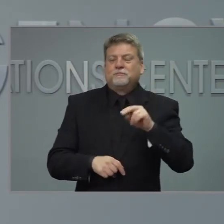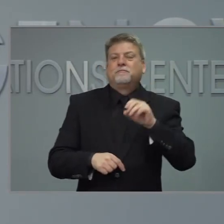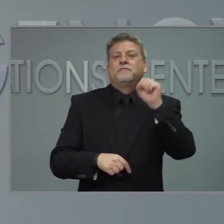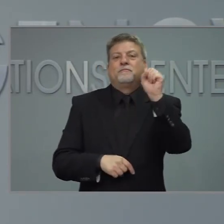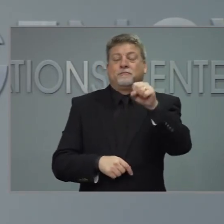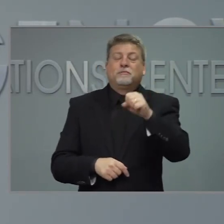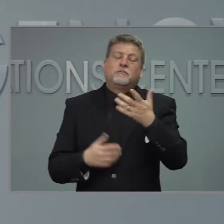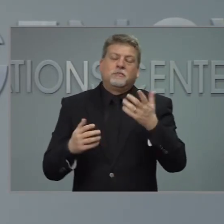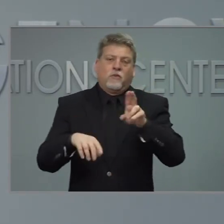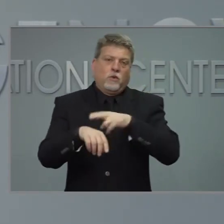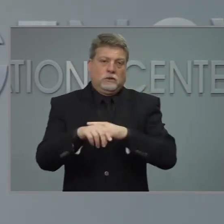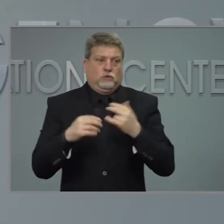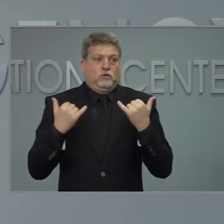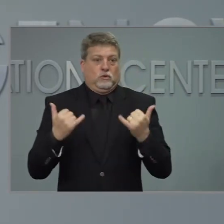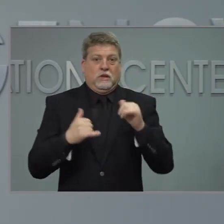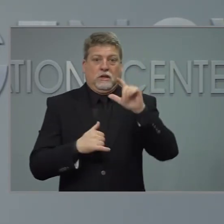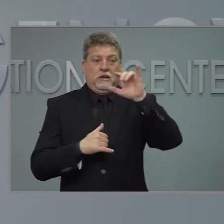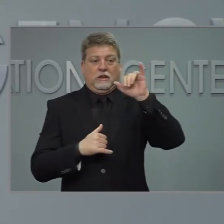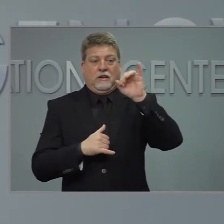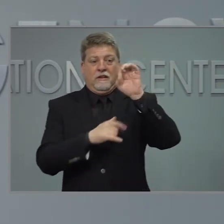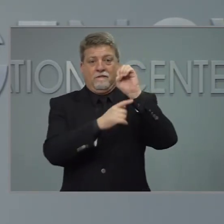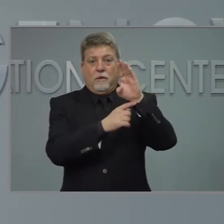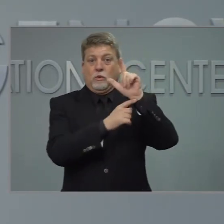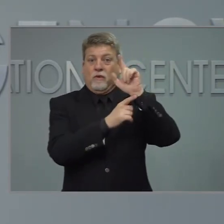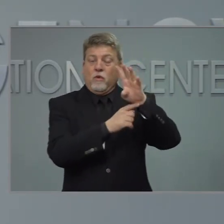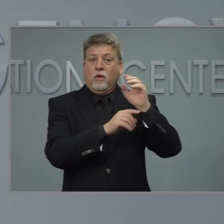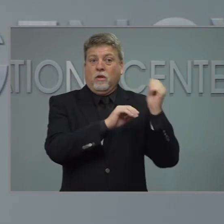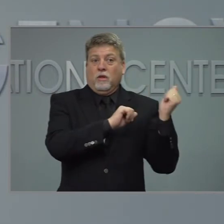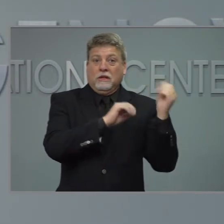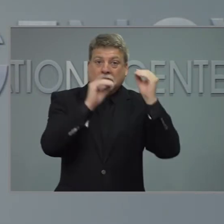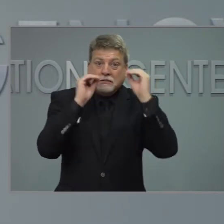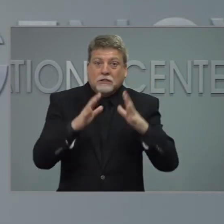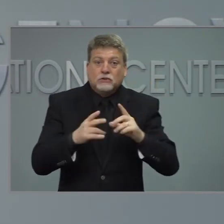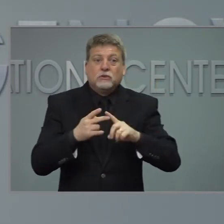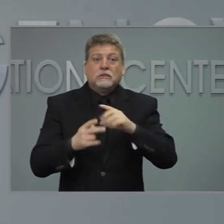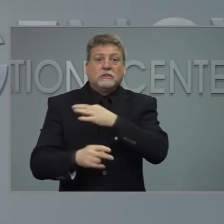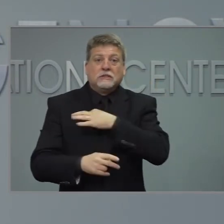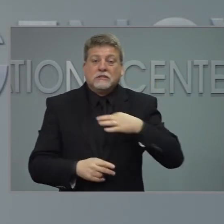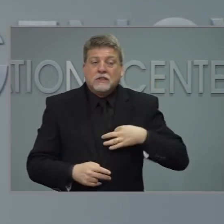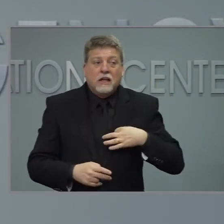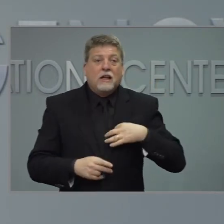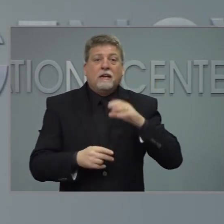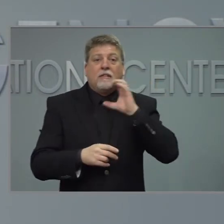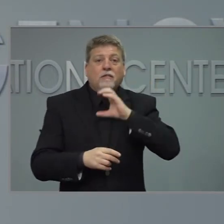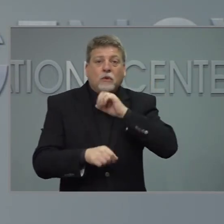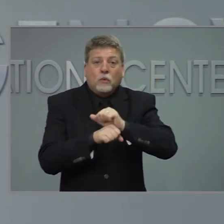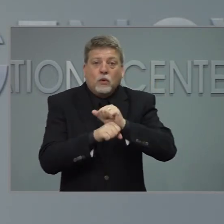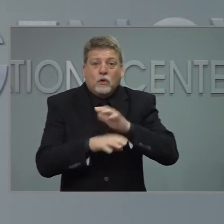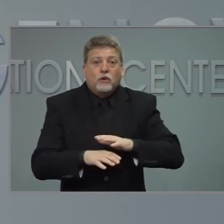Hola, Braña en ella habla doctora Cohen, en Diaye de ayer, los maestros y también el